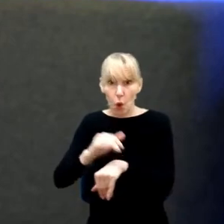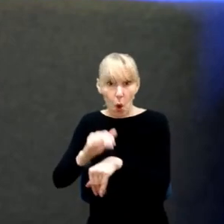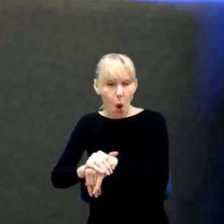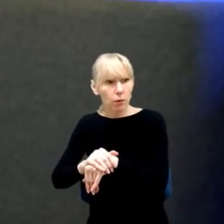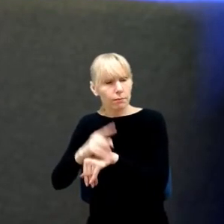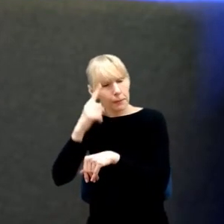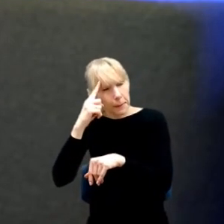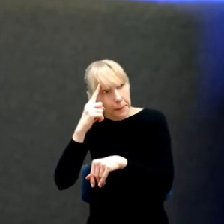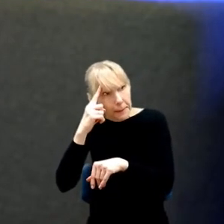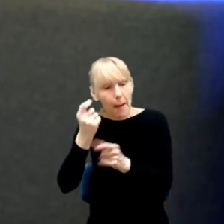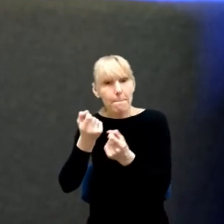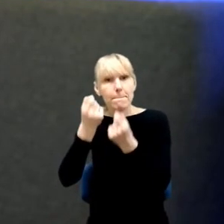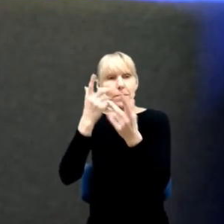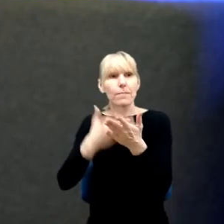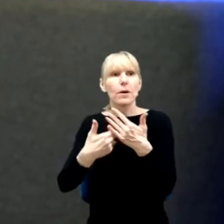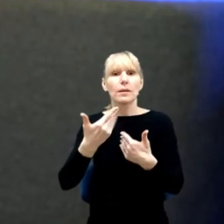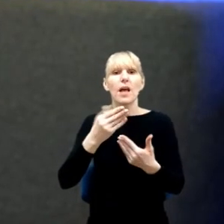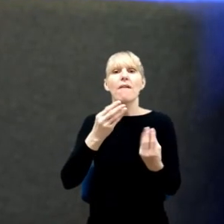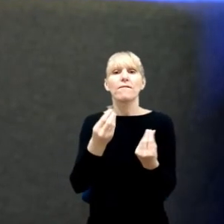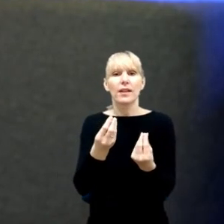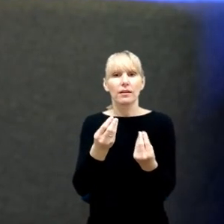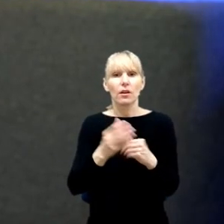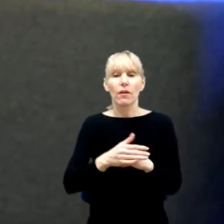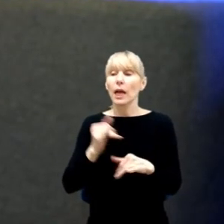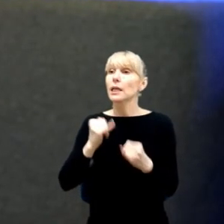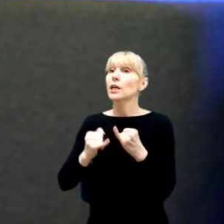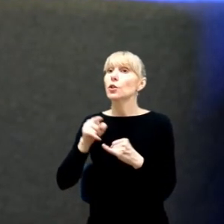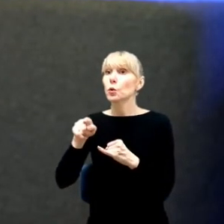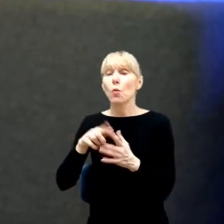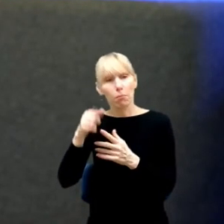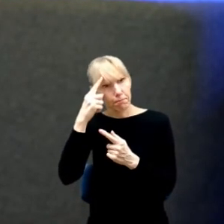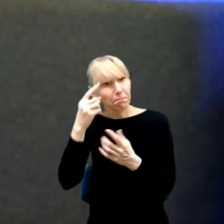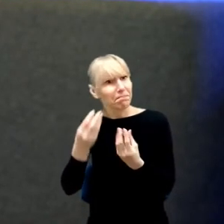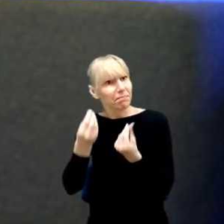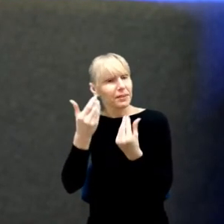a że ta logika finansowa doprowadziła do absurdu